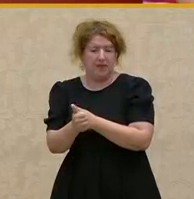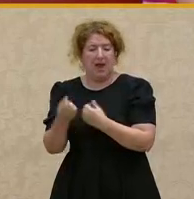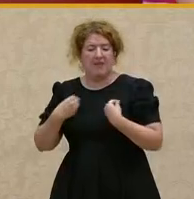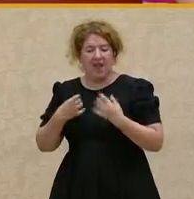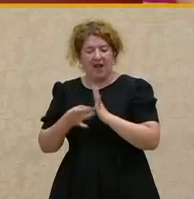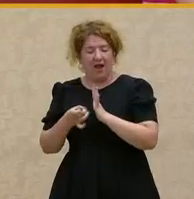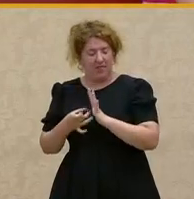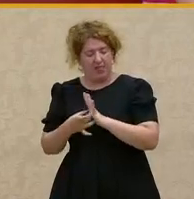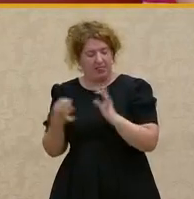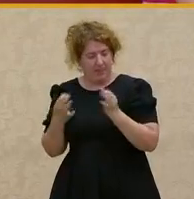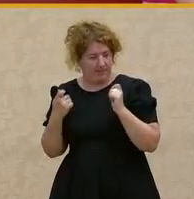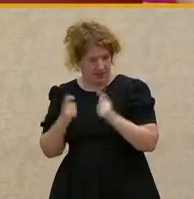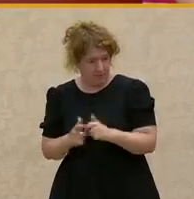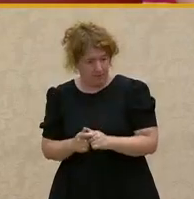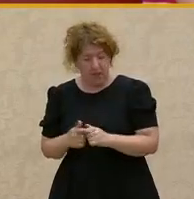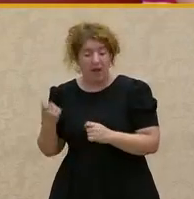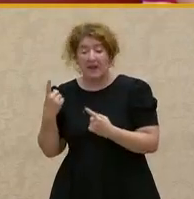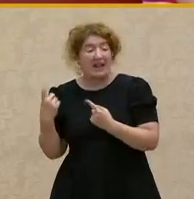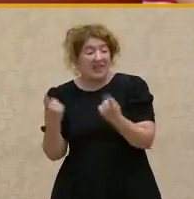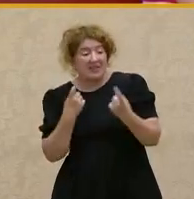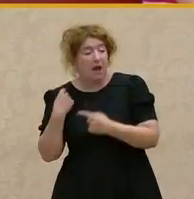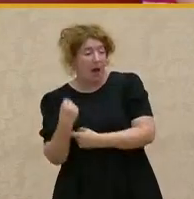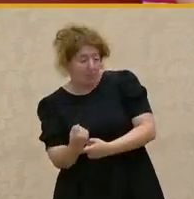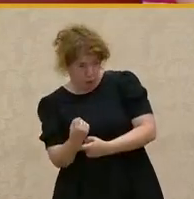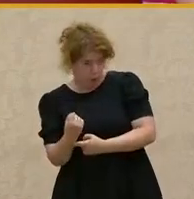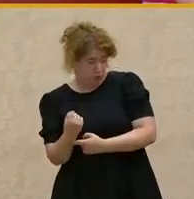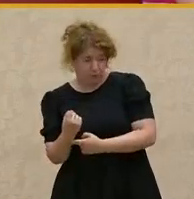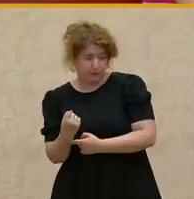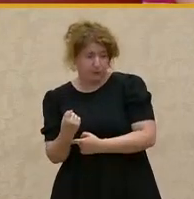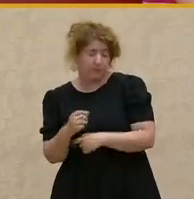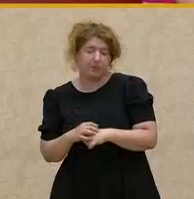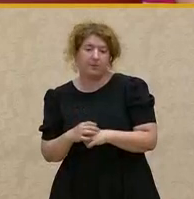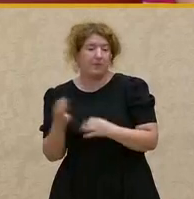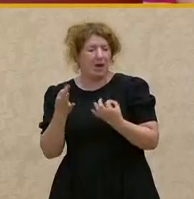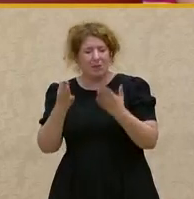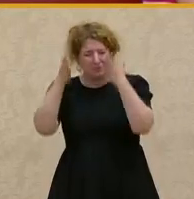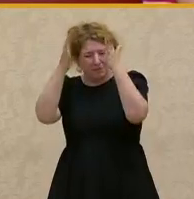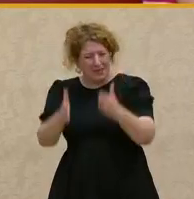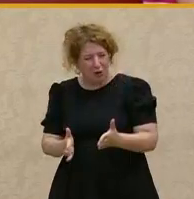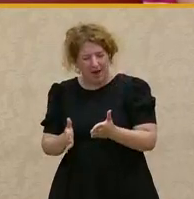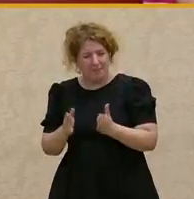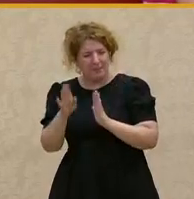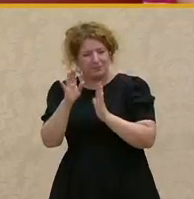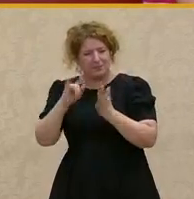prestándoles los apoyos necesarios pero desde una planificación centrada en la persona. Haciéndoles